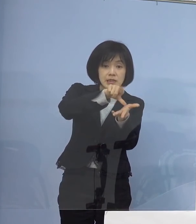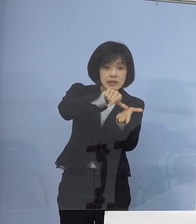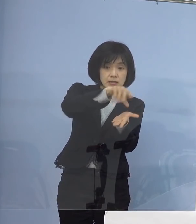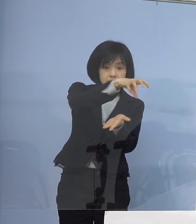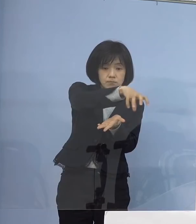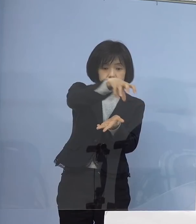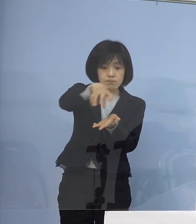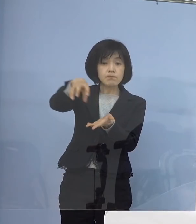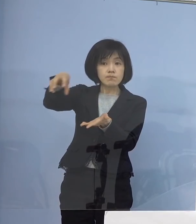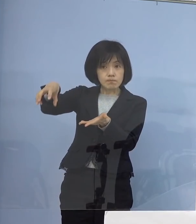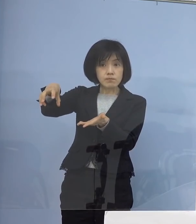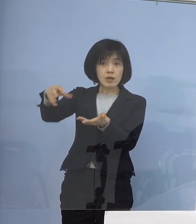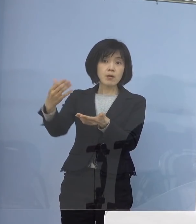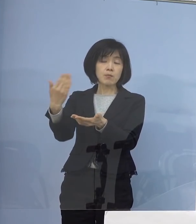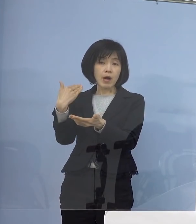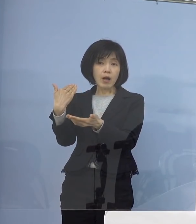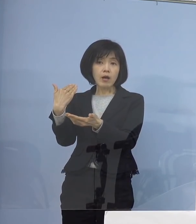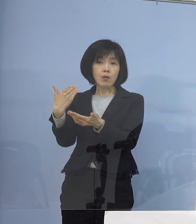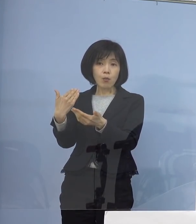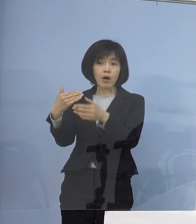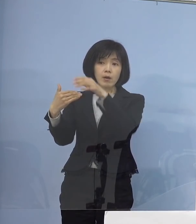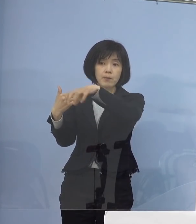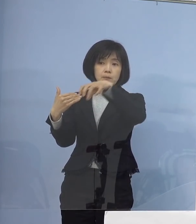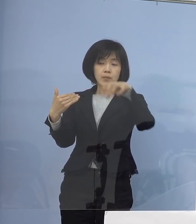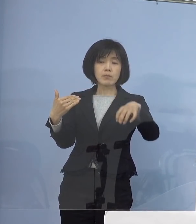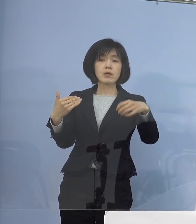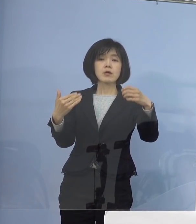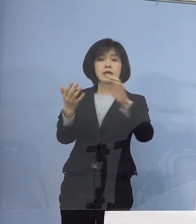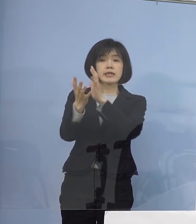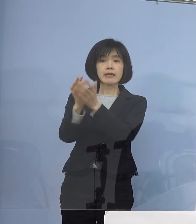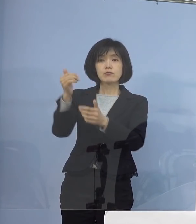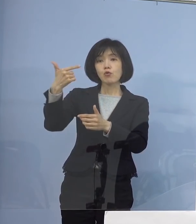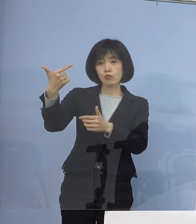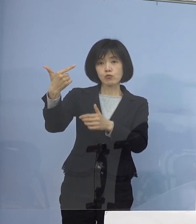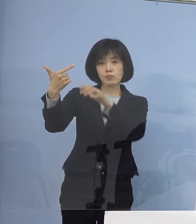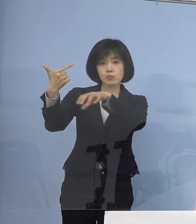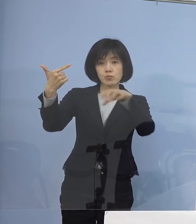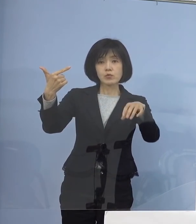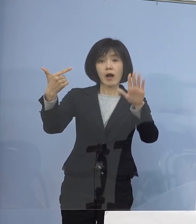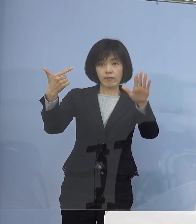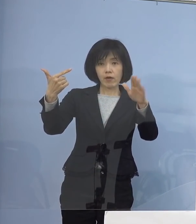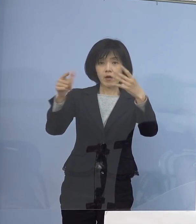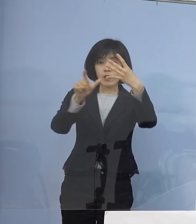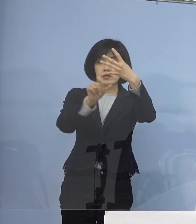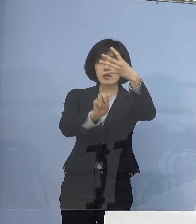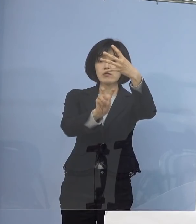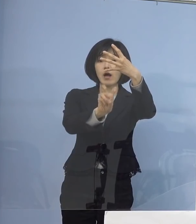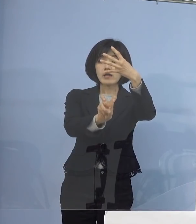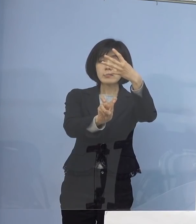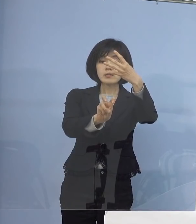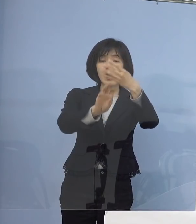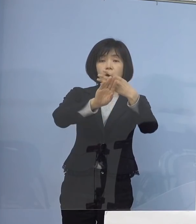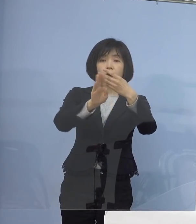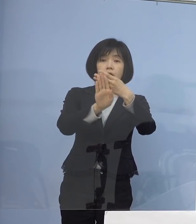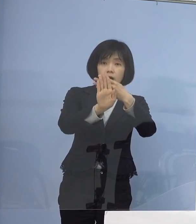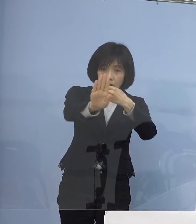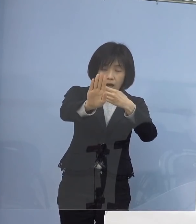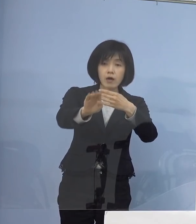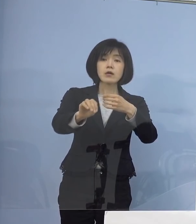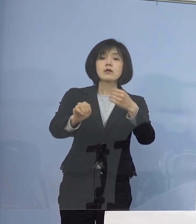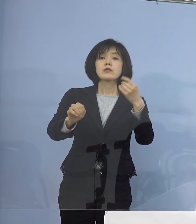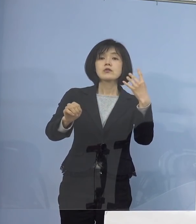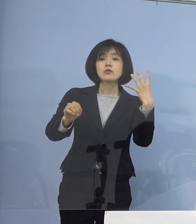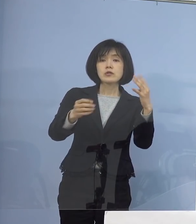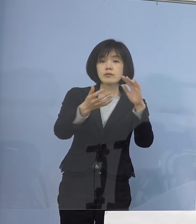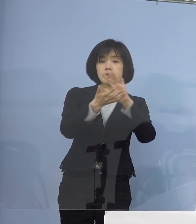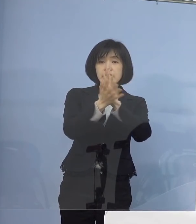今までは6都府県でしたが 20日の日からこれに4県